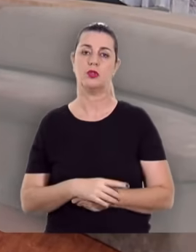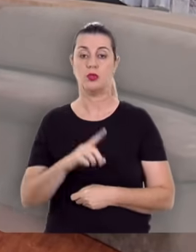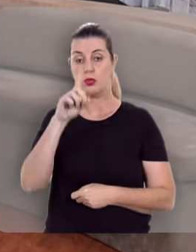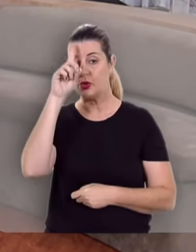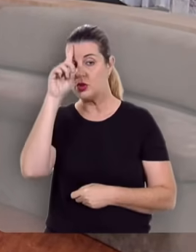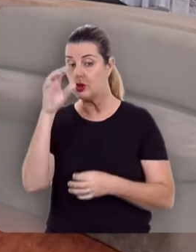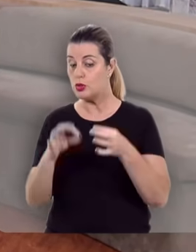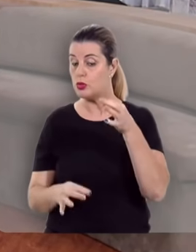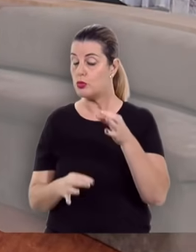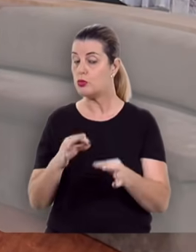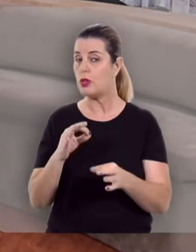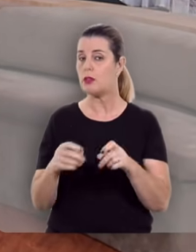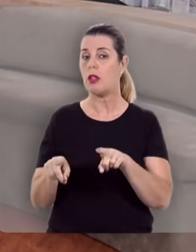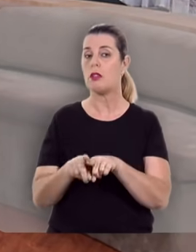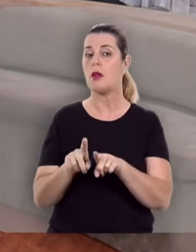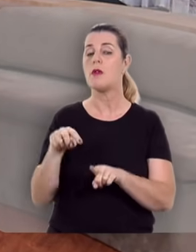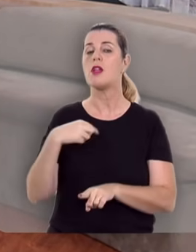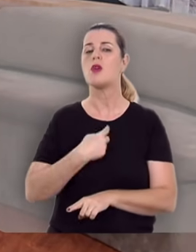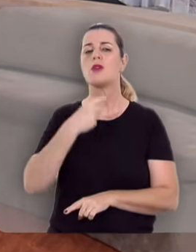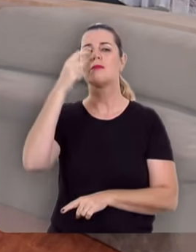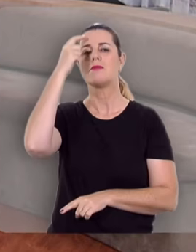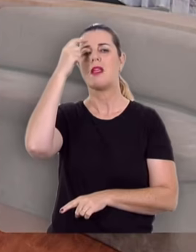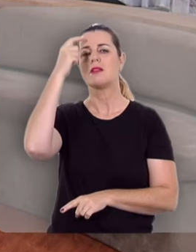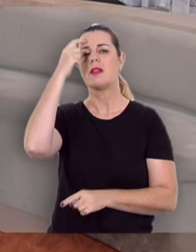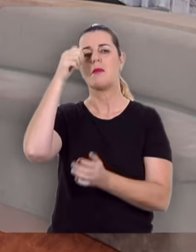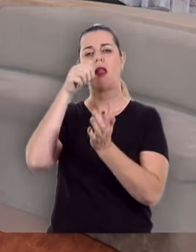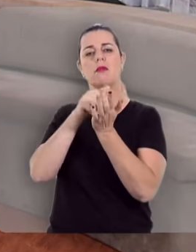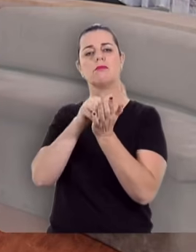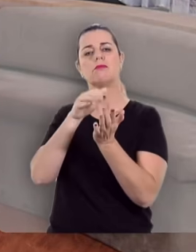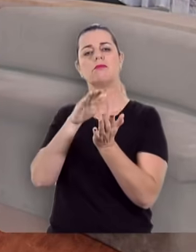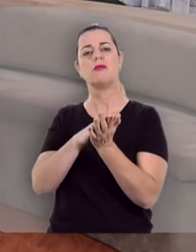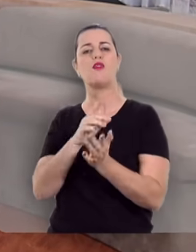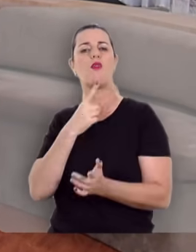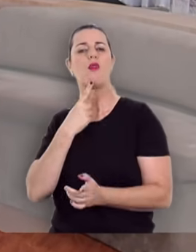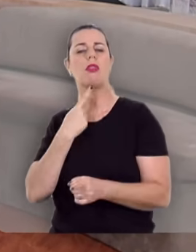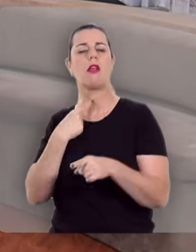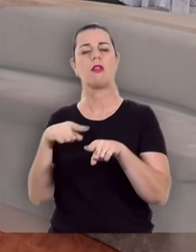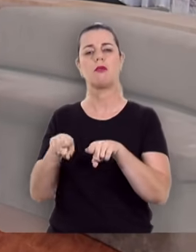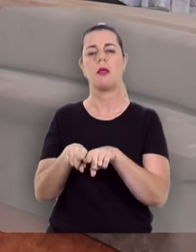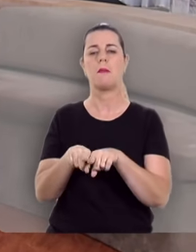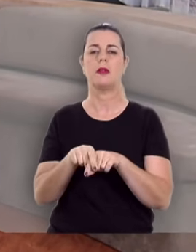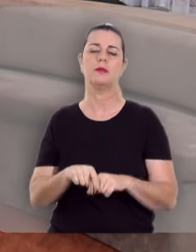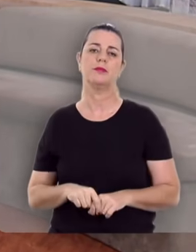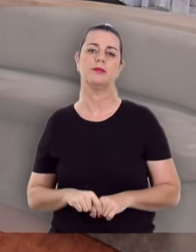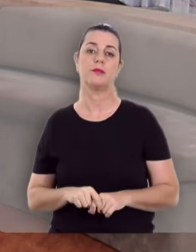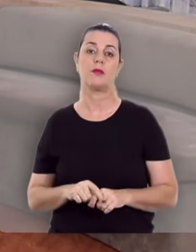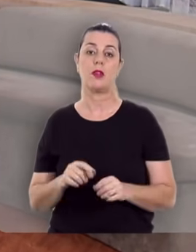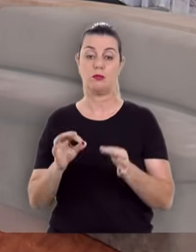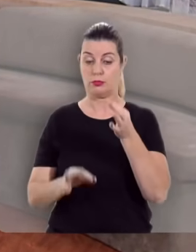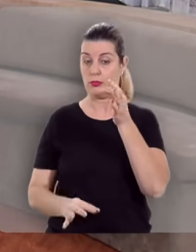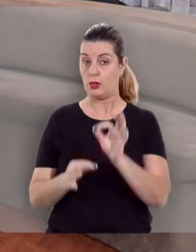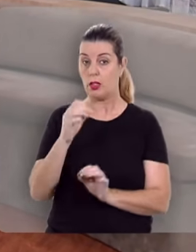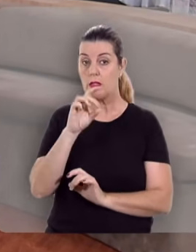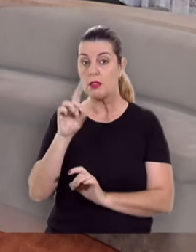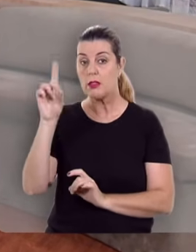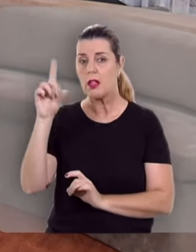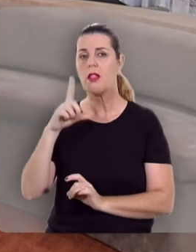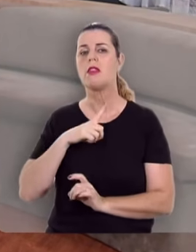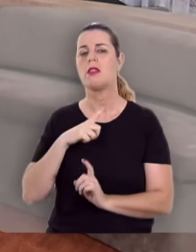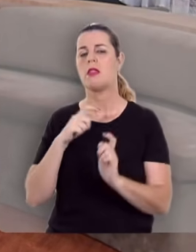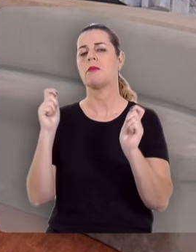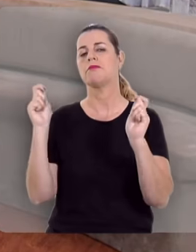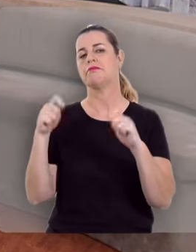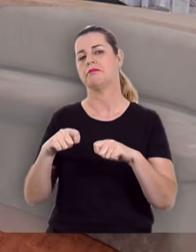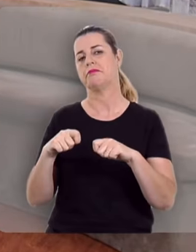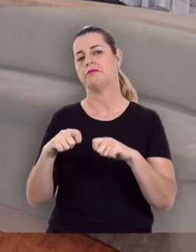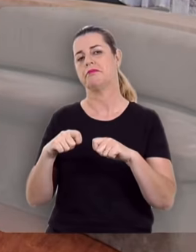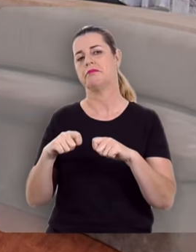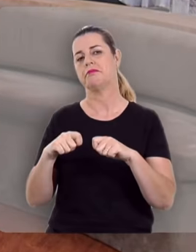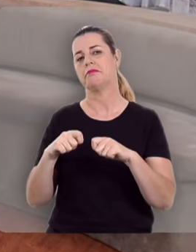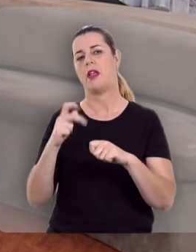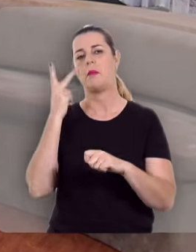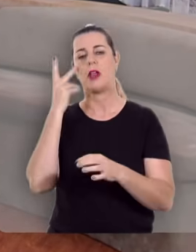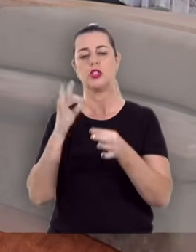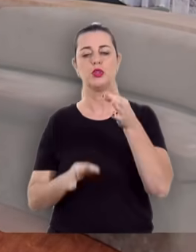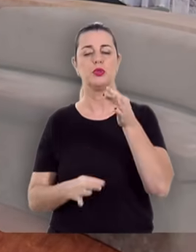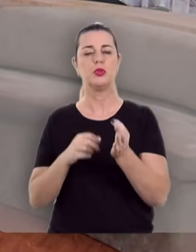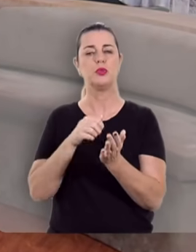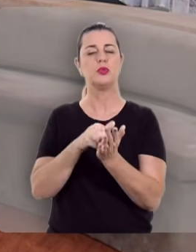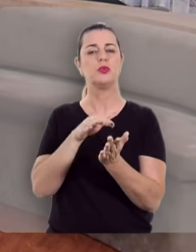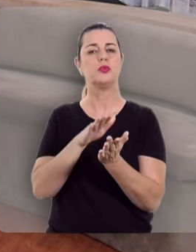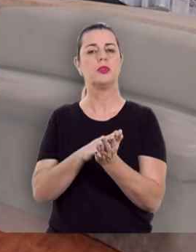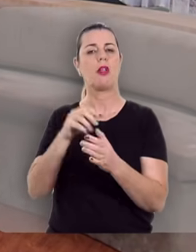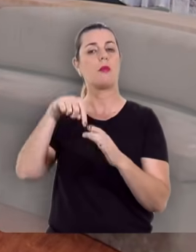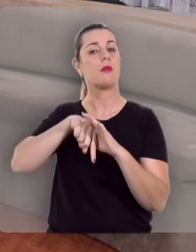pelos nossos pensamentos e desejos o tribunal de Deus tem competência para julgar foro íntimo